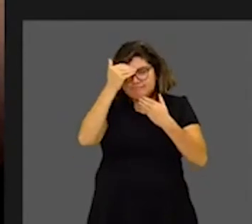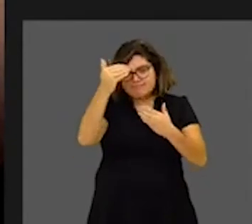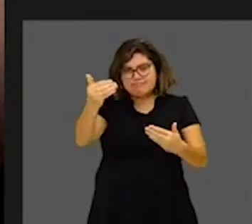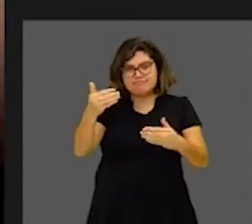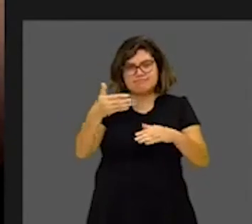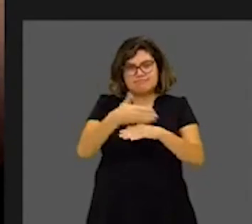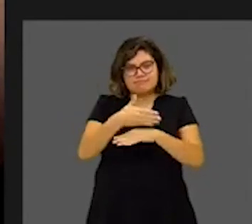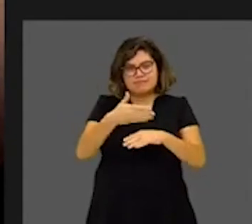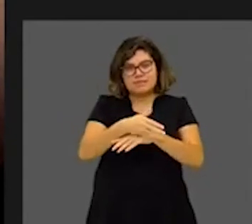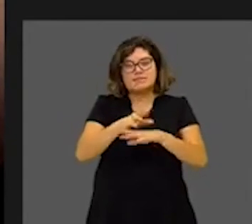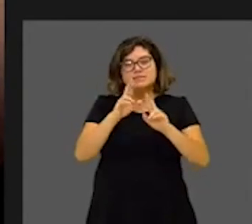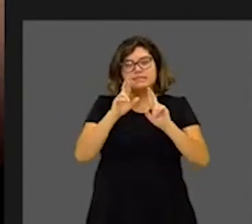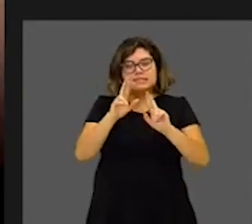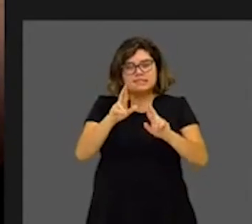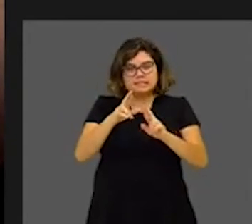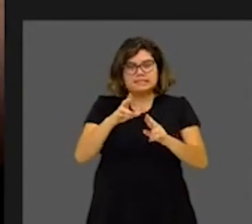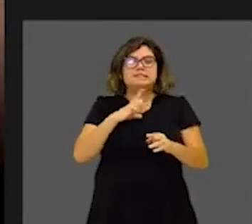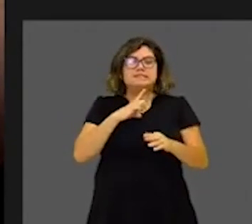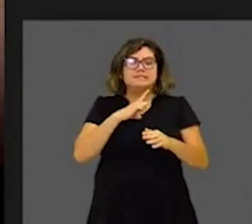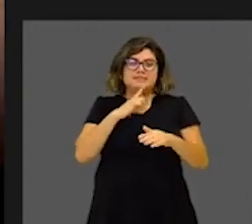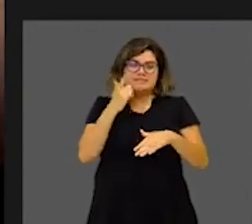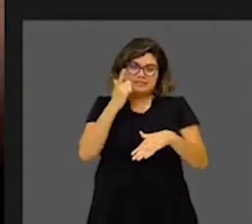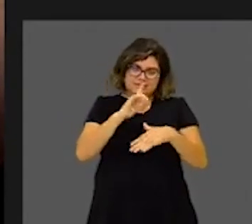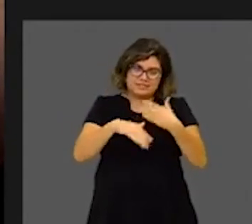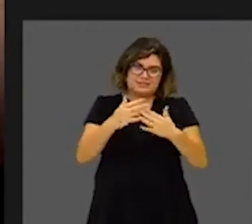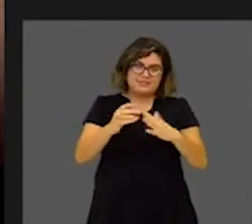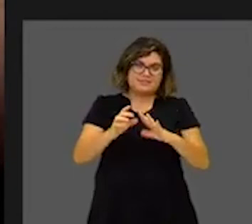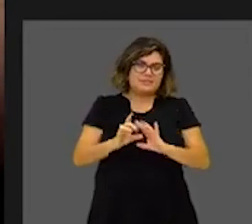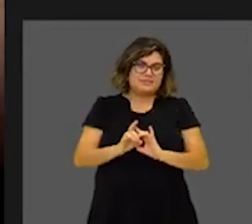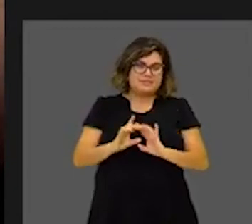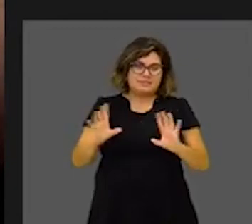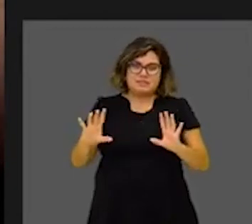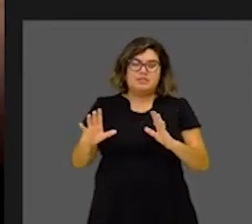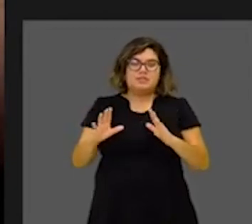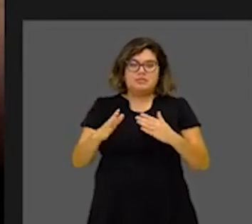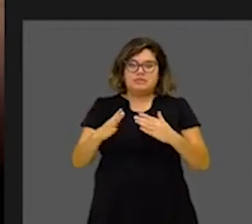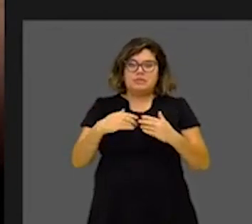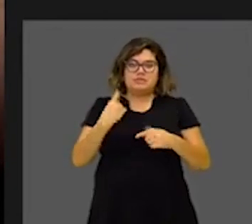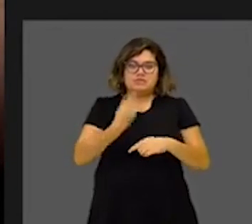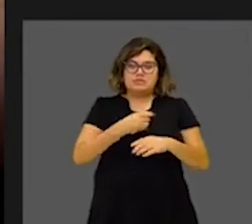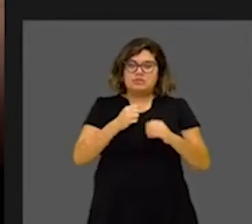aqui com o rosto do debate e fico à disposição tá querendo só ajuda um abraço apertado a todos